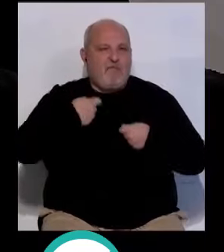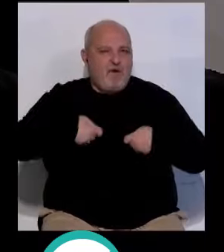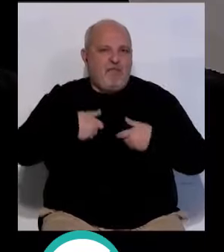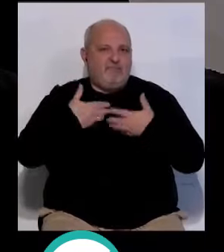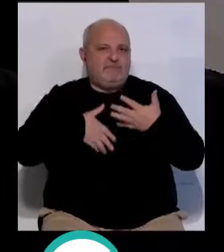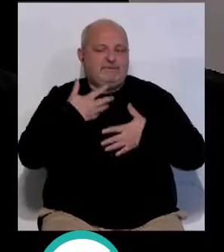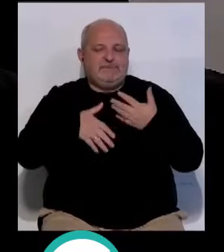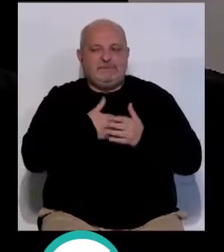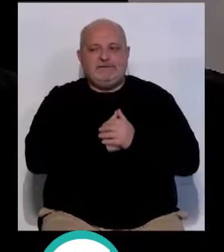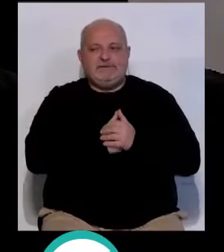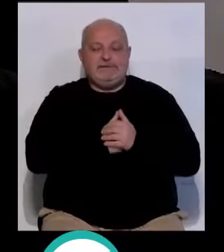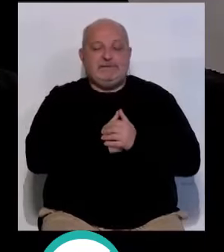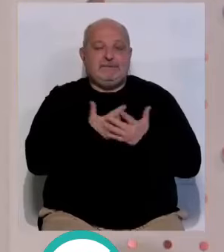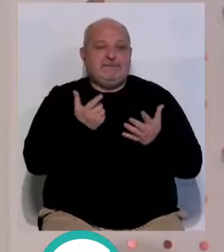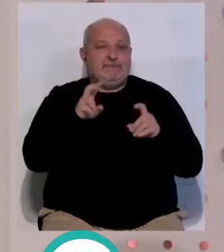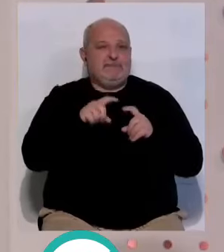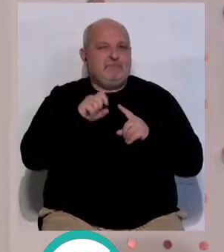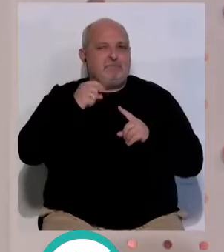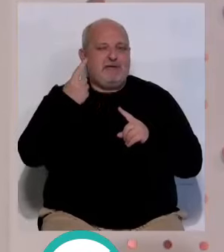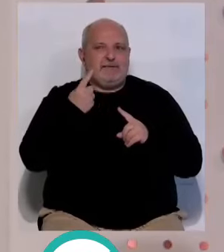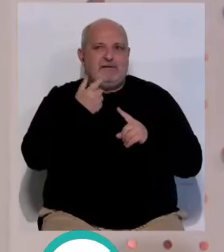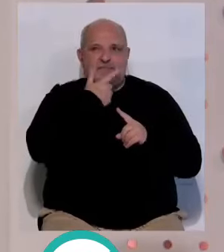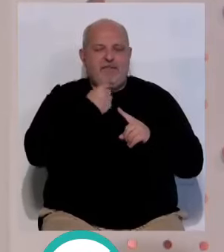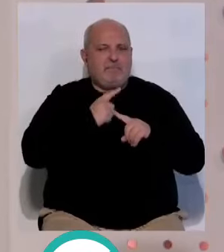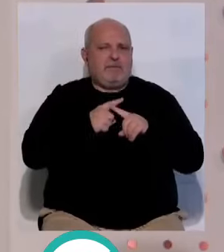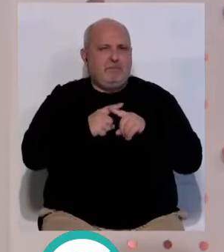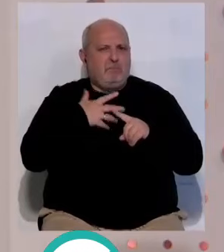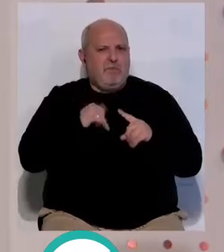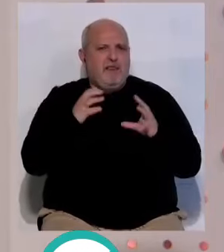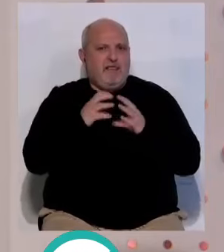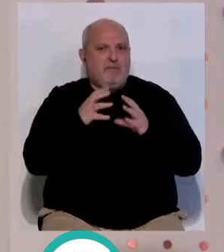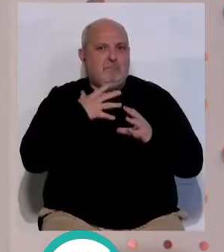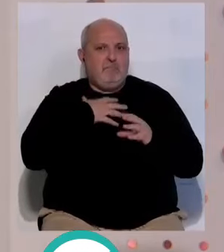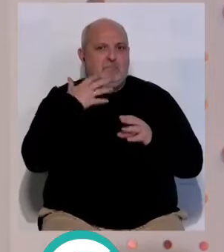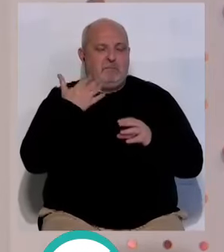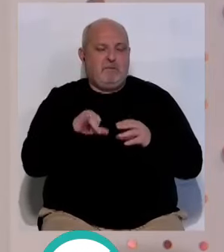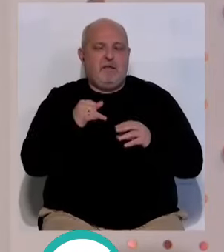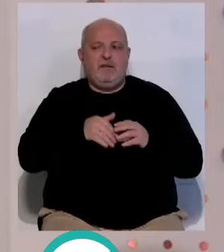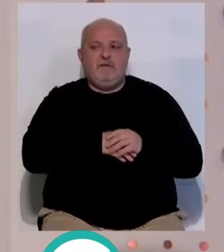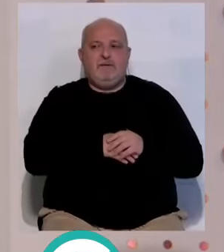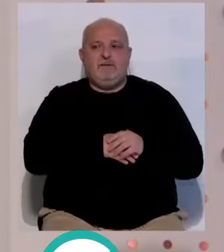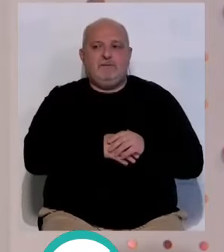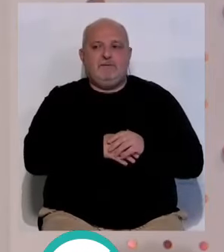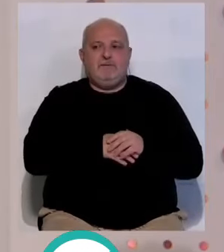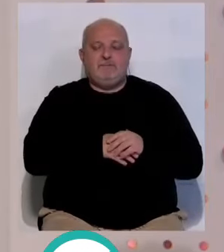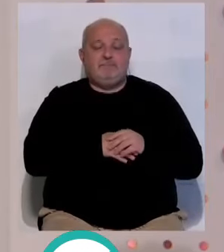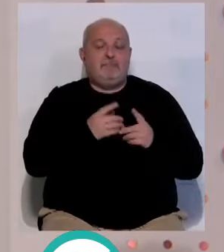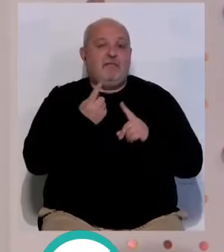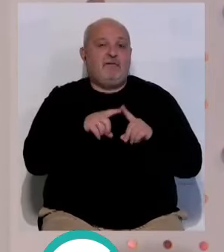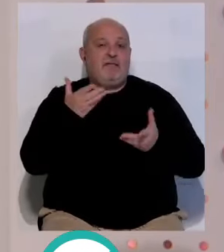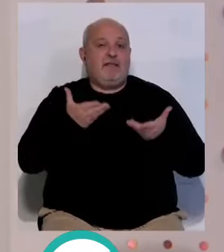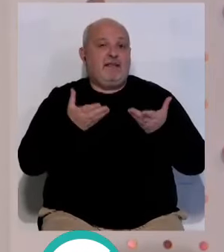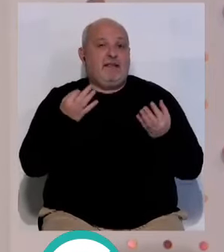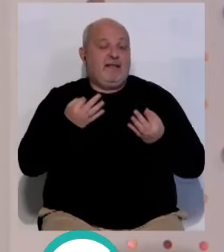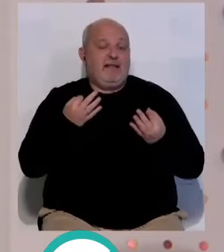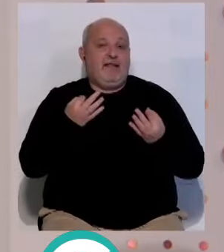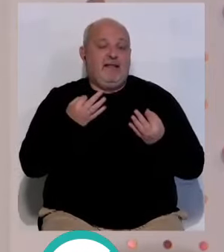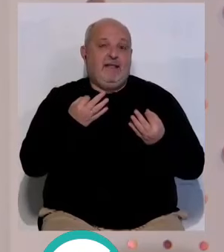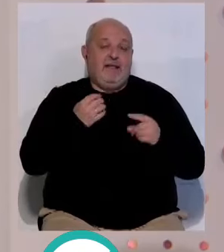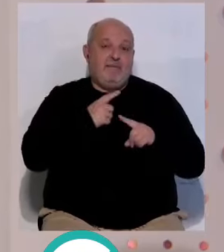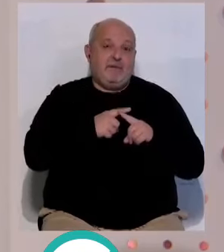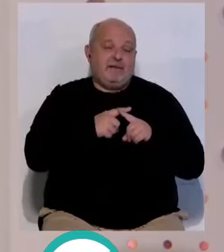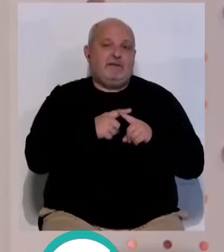no sé cuánto y era el partido más empat de todos los que llevamos la diferencia entre empatar o